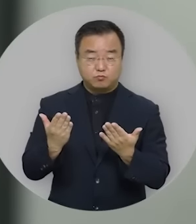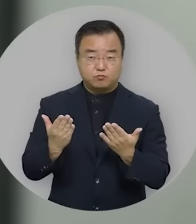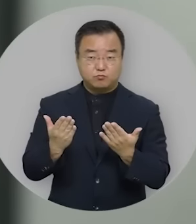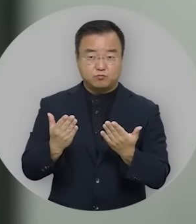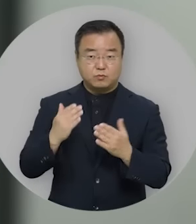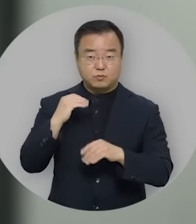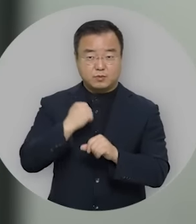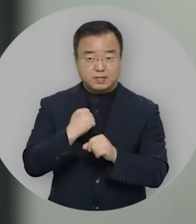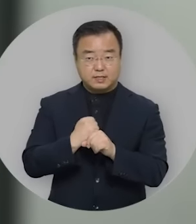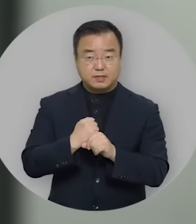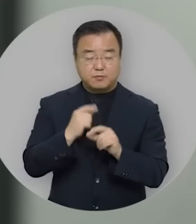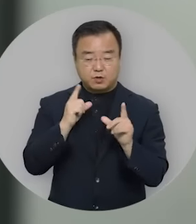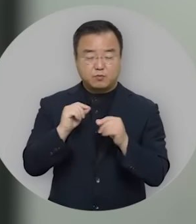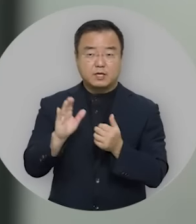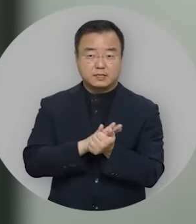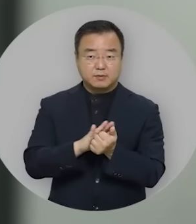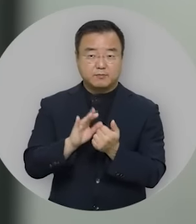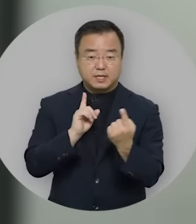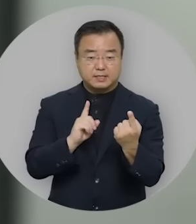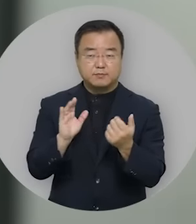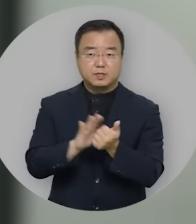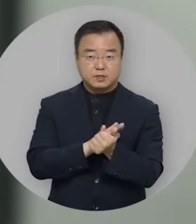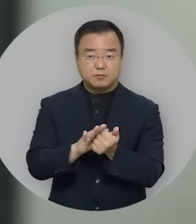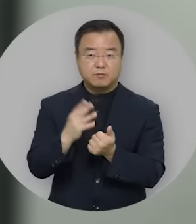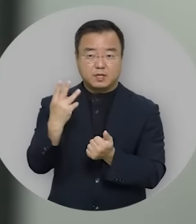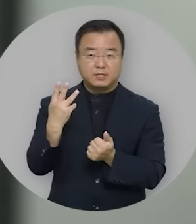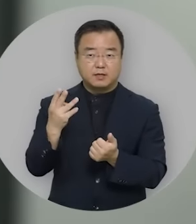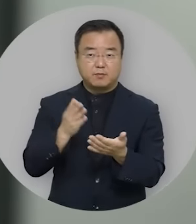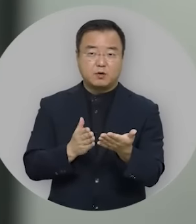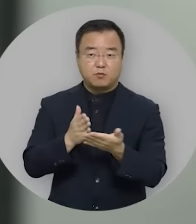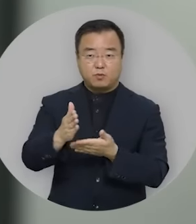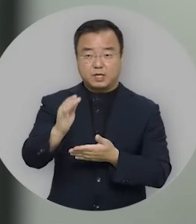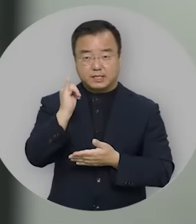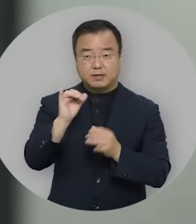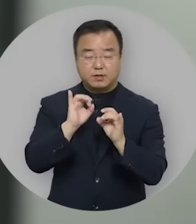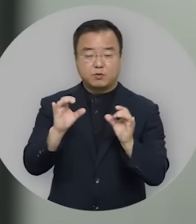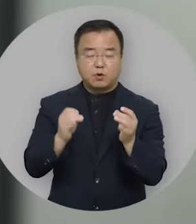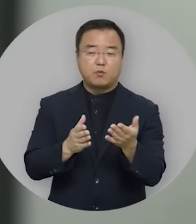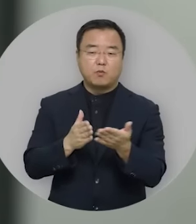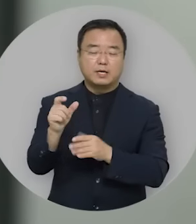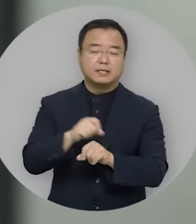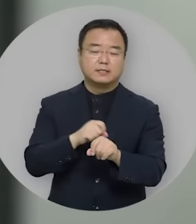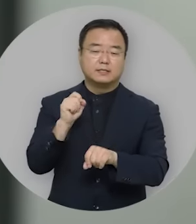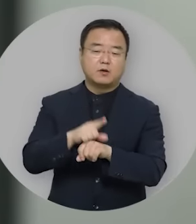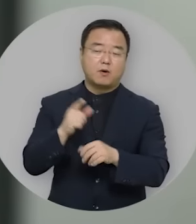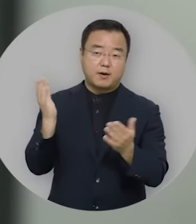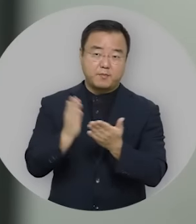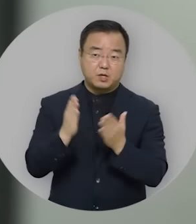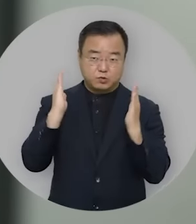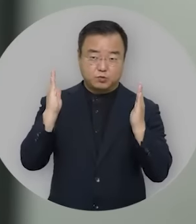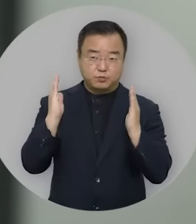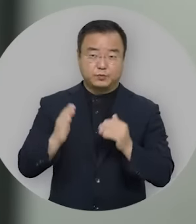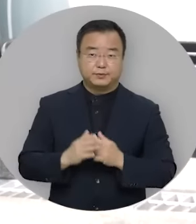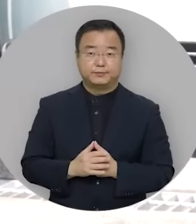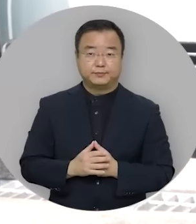생산제조과, 외식서비스과, 대인서비스과 이렇게 3개의 과가 있고 각 과의 특성에 맞는 수업을 듣습니다.